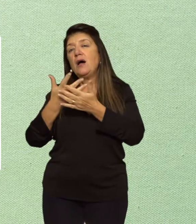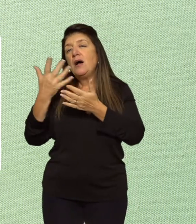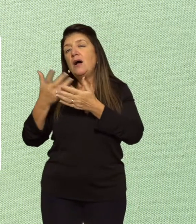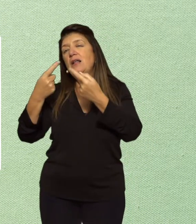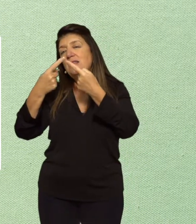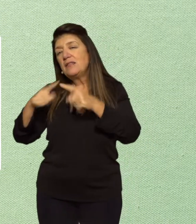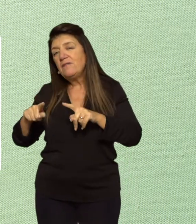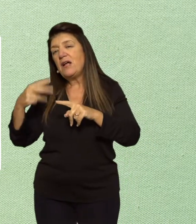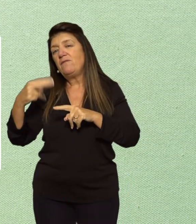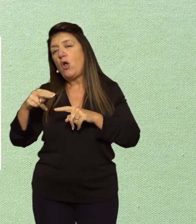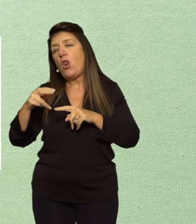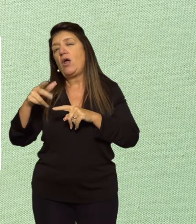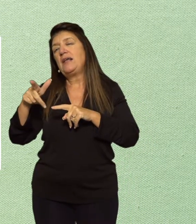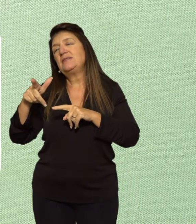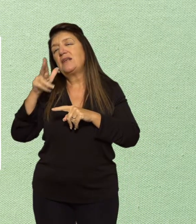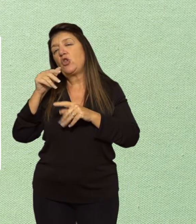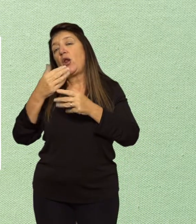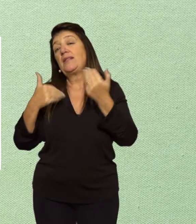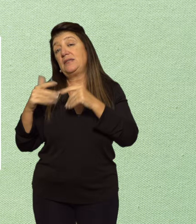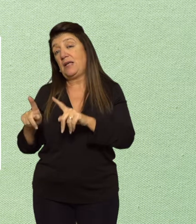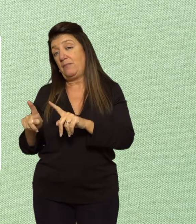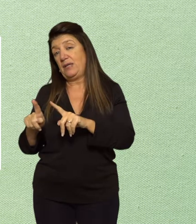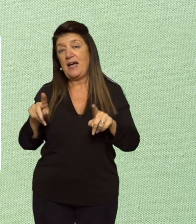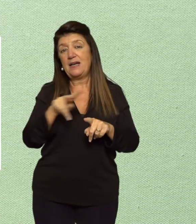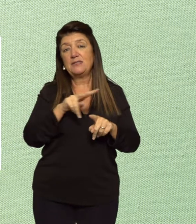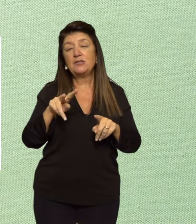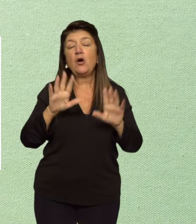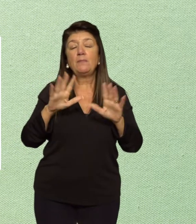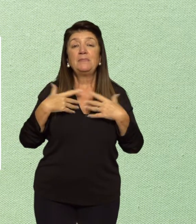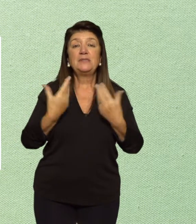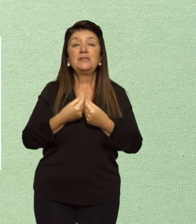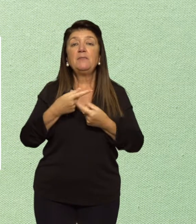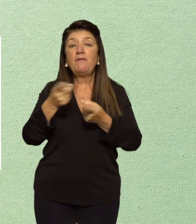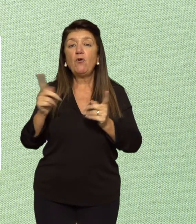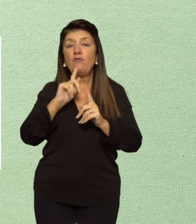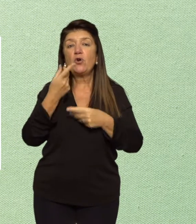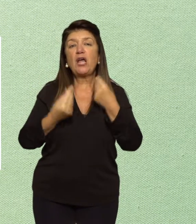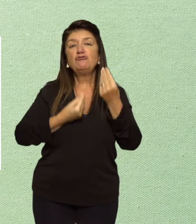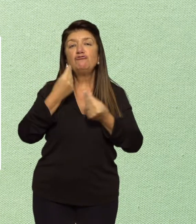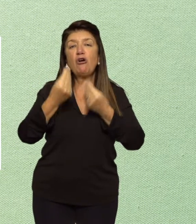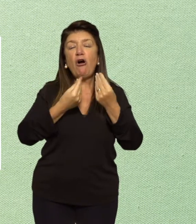con disabilità. E vorrei con voi fare proprio una una sorta di gioco in realtà coinvolgendo anche le